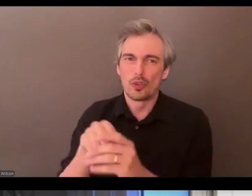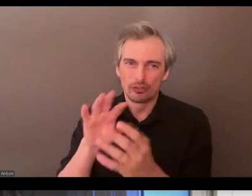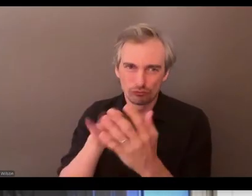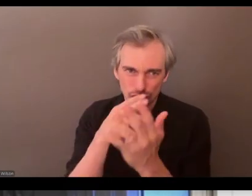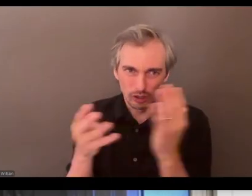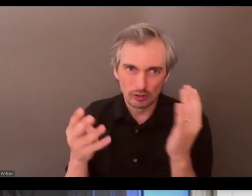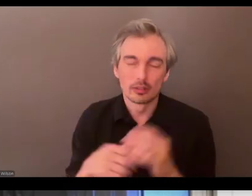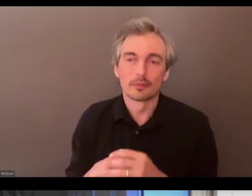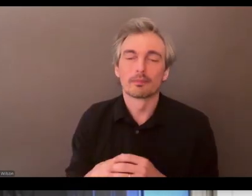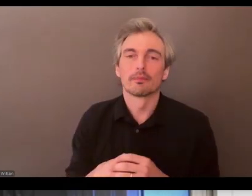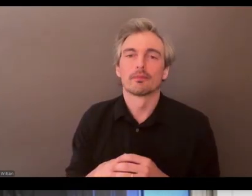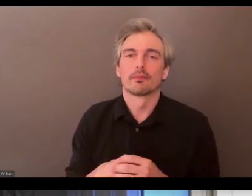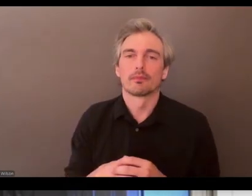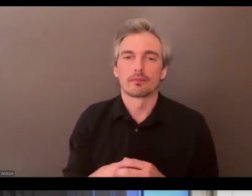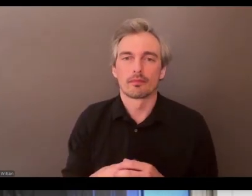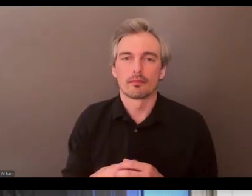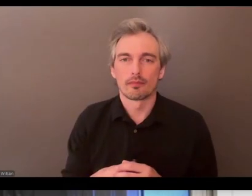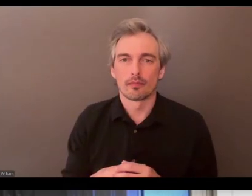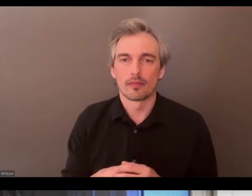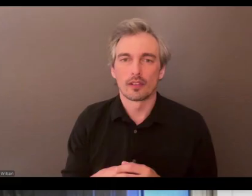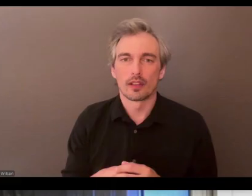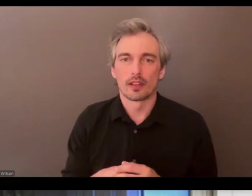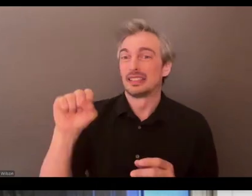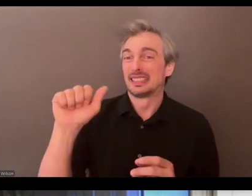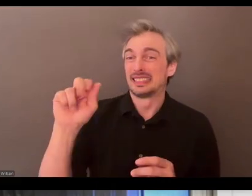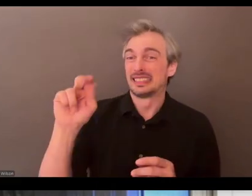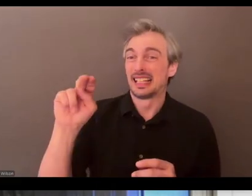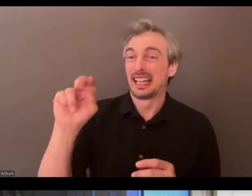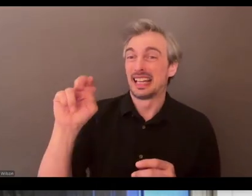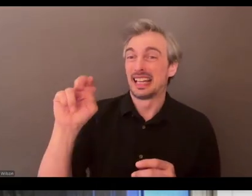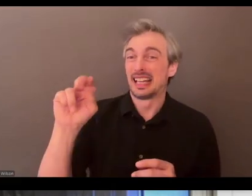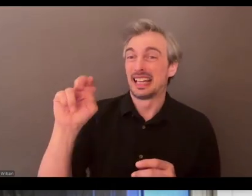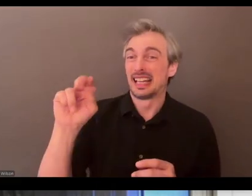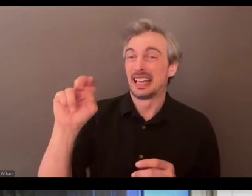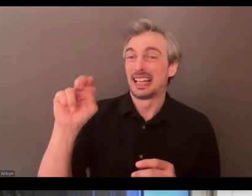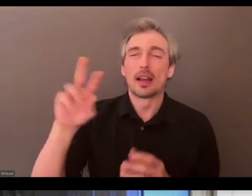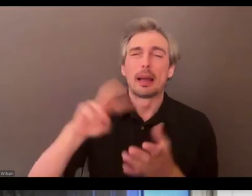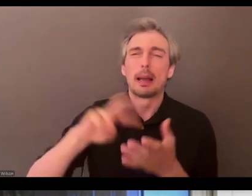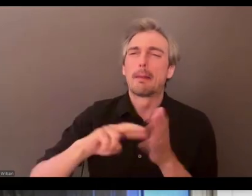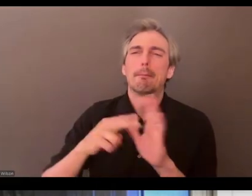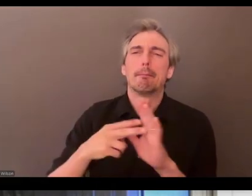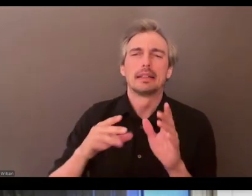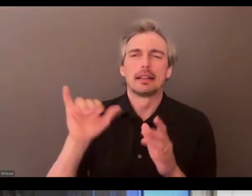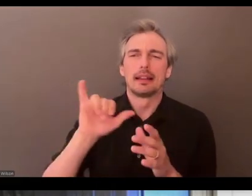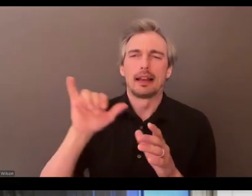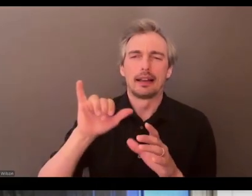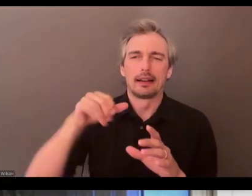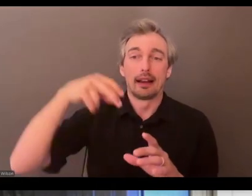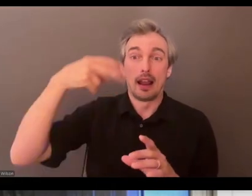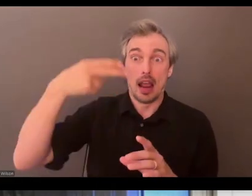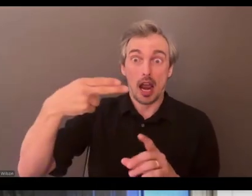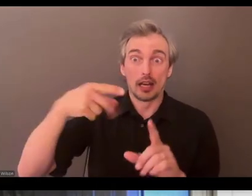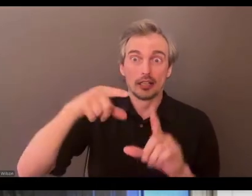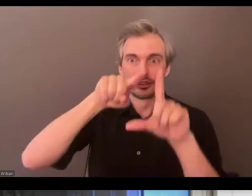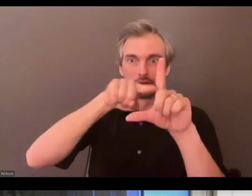ちなみに、サンセリフとは、各文字の端に小さな飾りがないフォントのことです。 例えば、 Times New Romanはセリフフォントです。